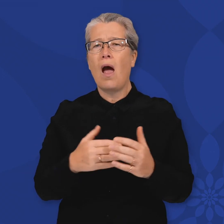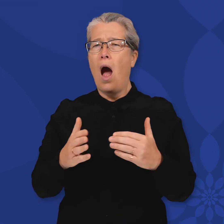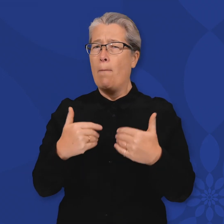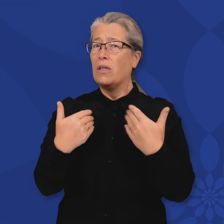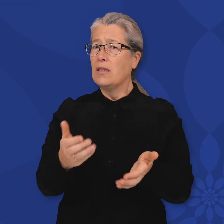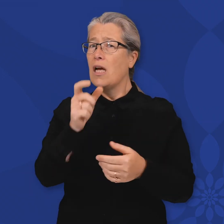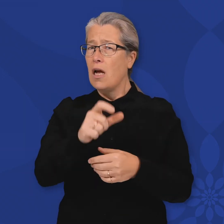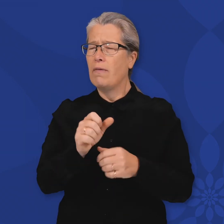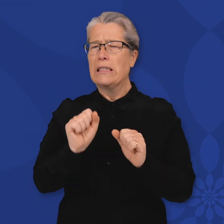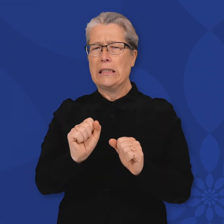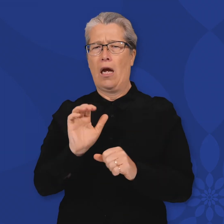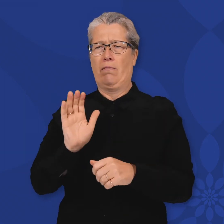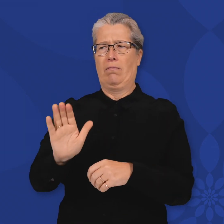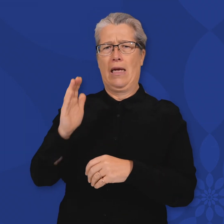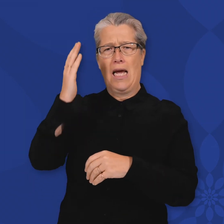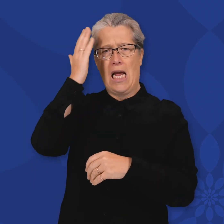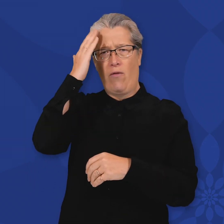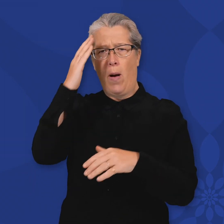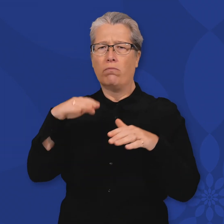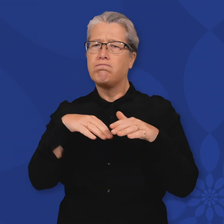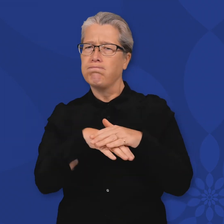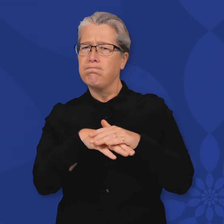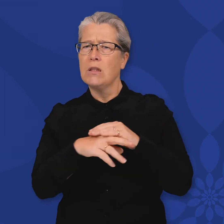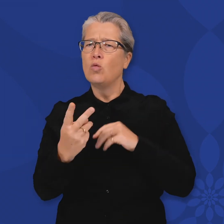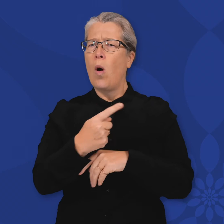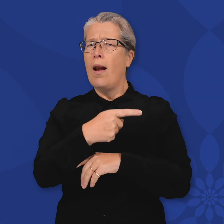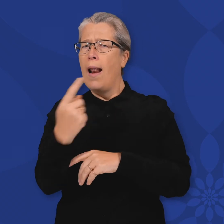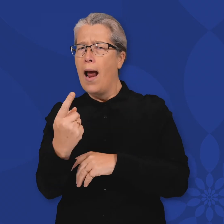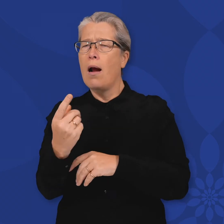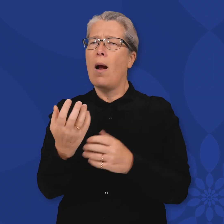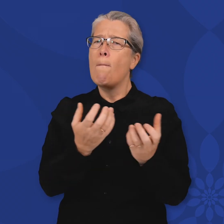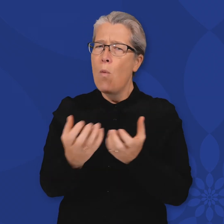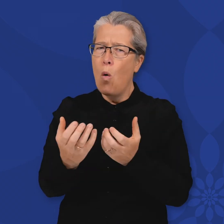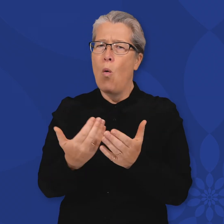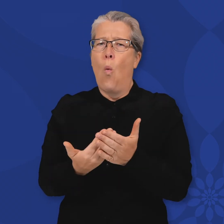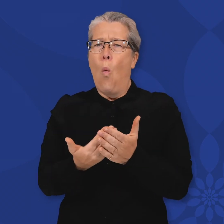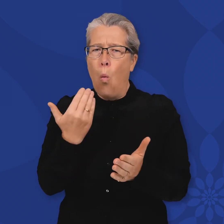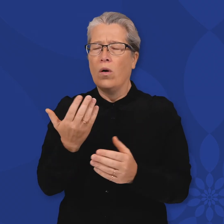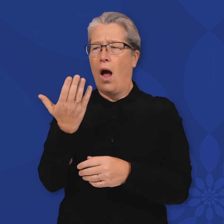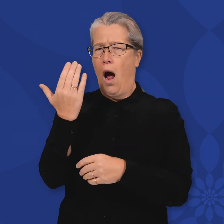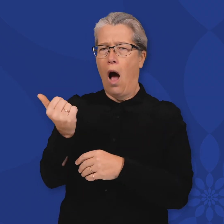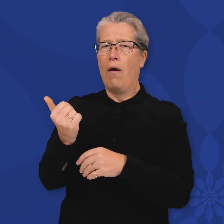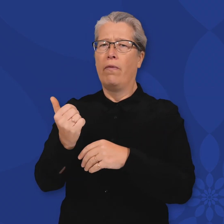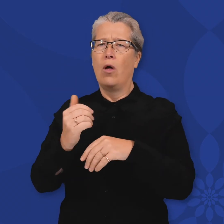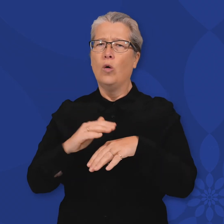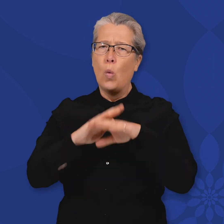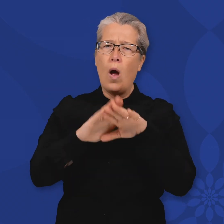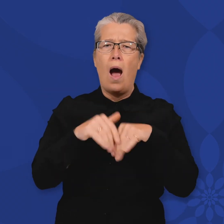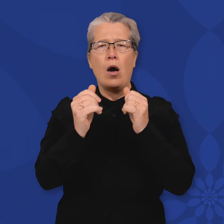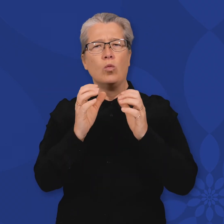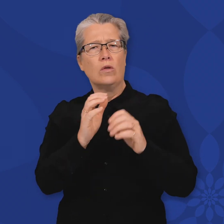Arbetsgivaren ska bevara uppgifterna så länge som de behövs för genomförandet av -